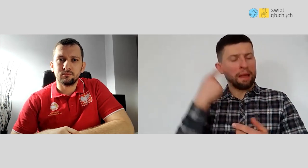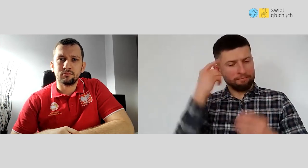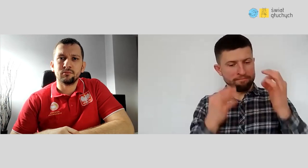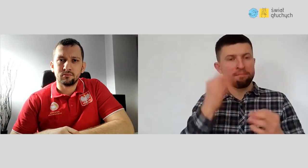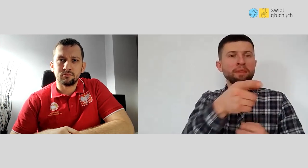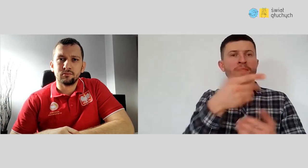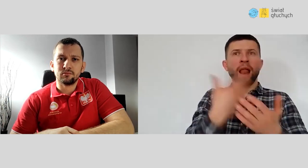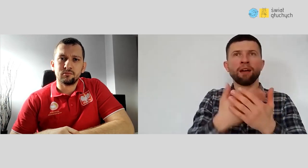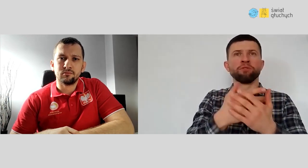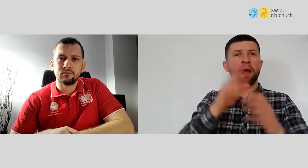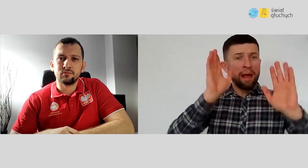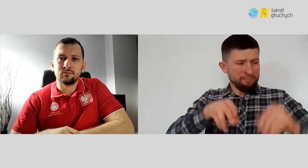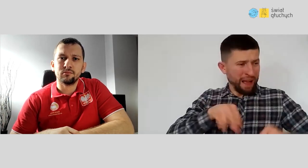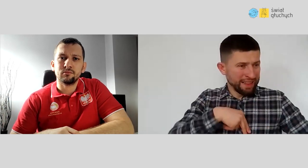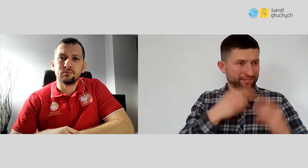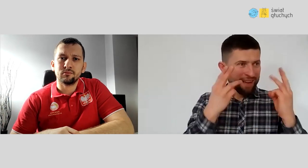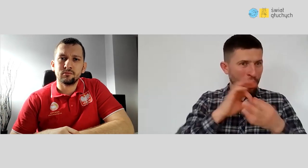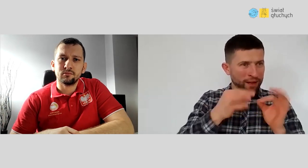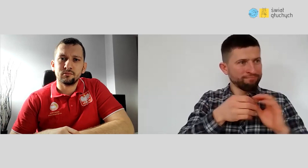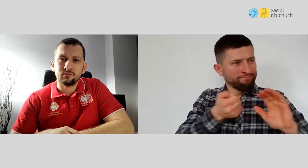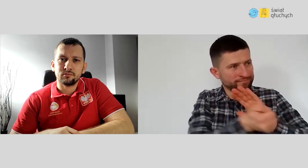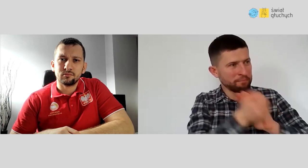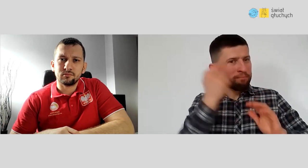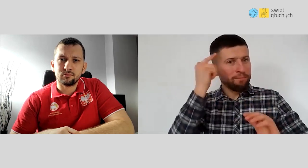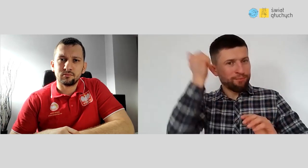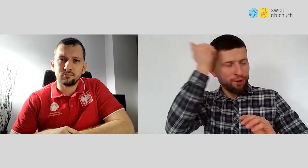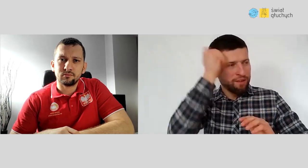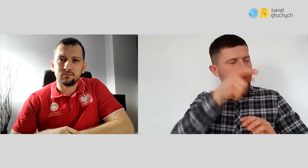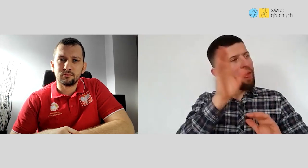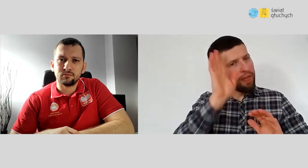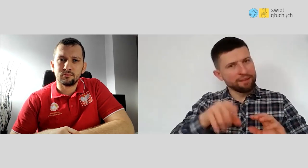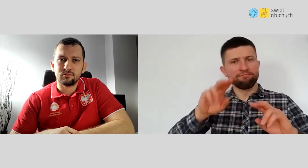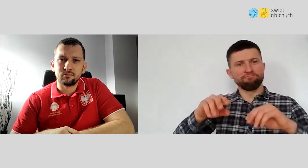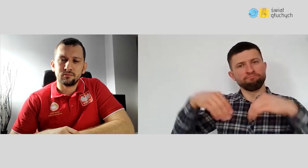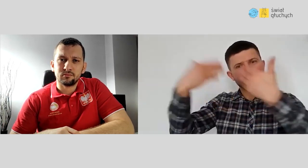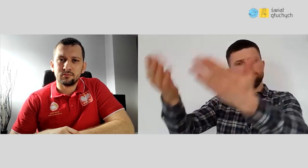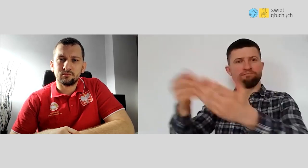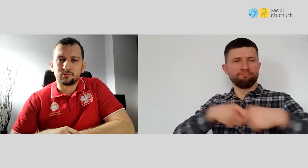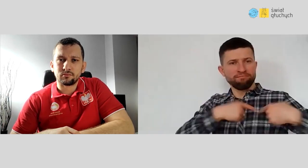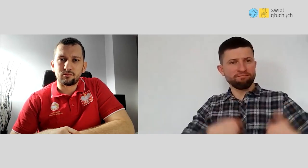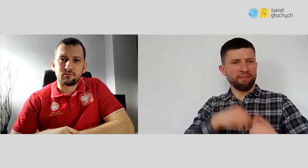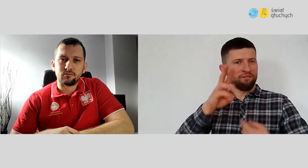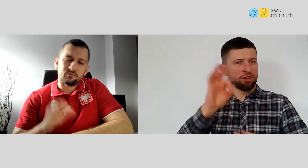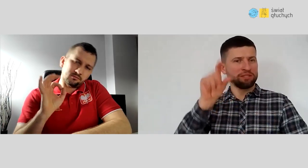Mogłeś zachować medal na pamiątkę, ale zrobiłeś inaczej.